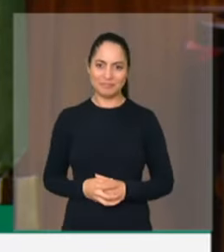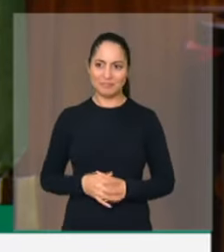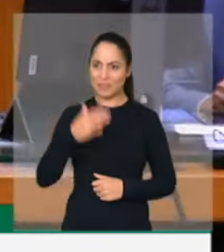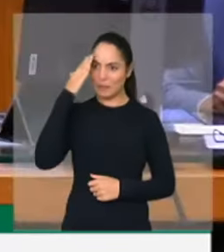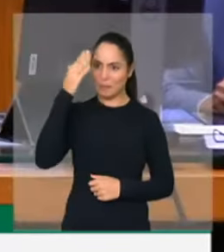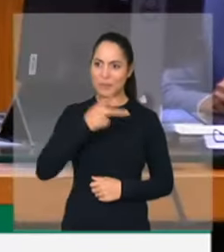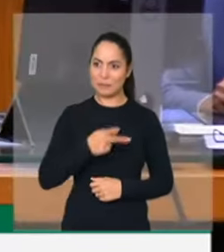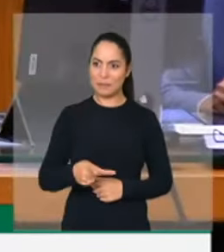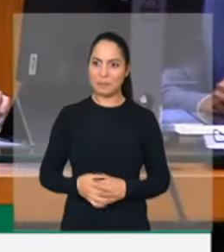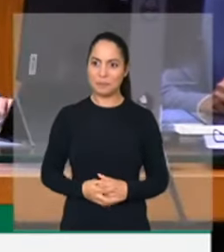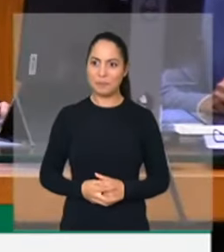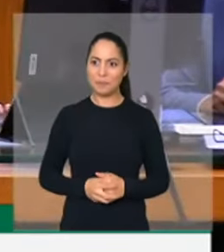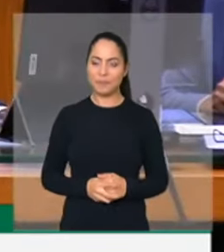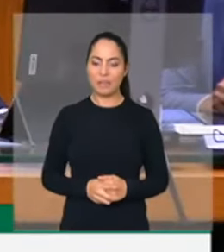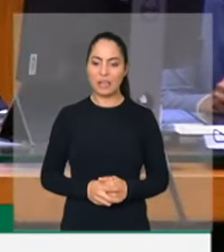SEMPRE PRESENTE. -- [PRESIDENTE]: